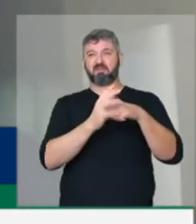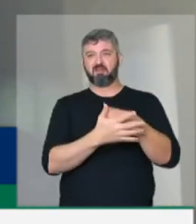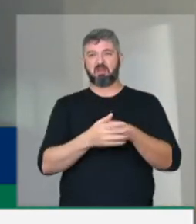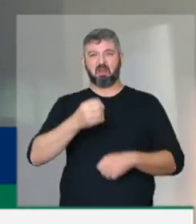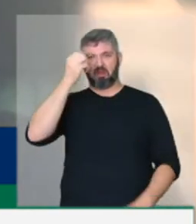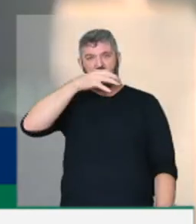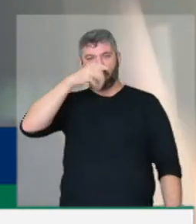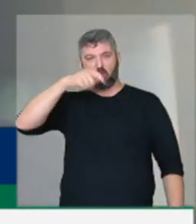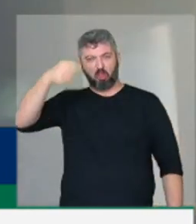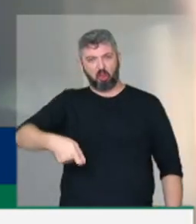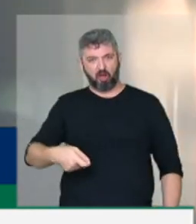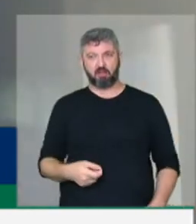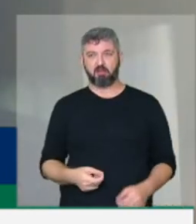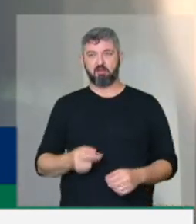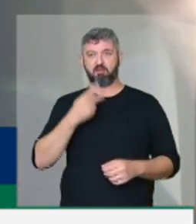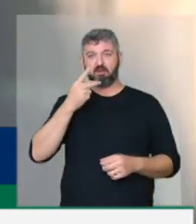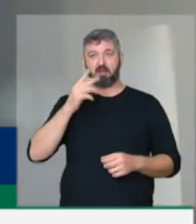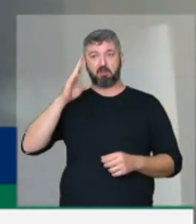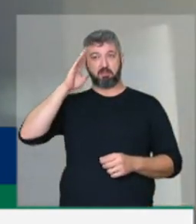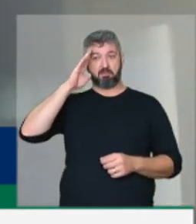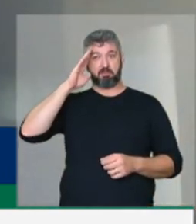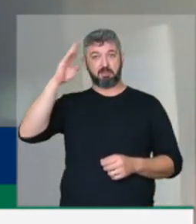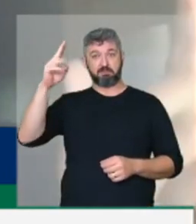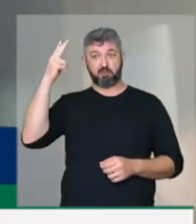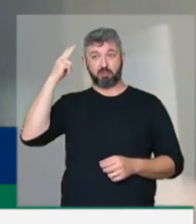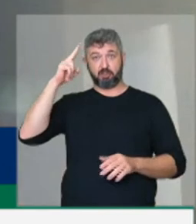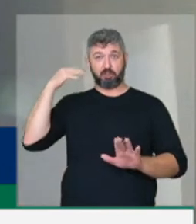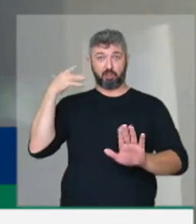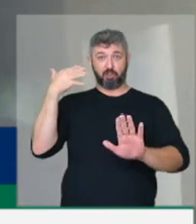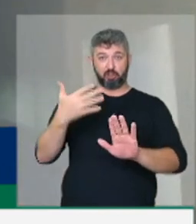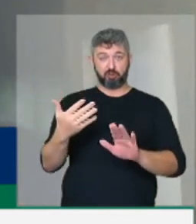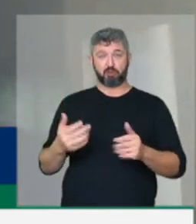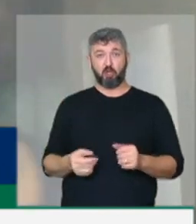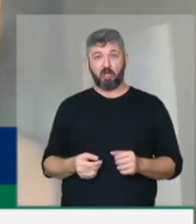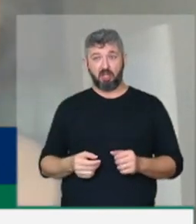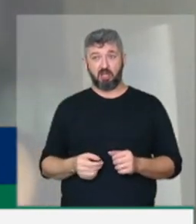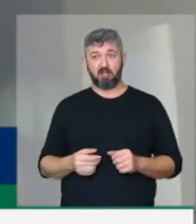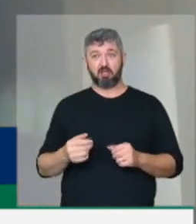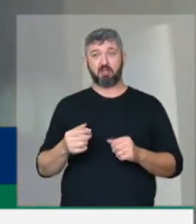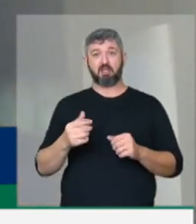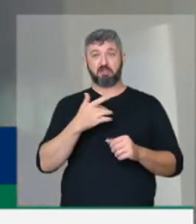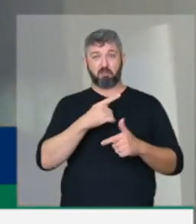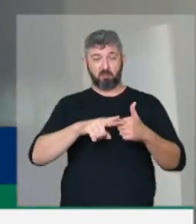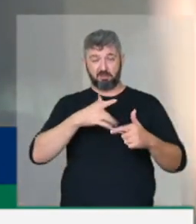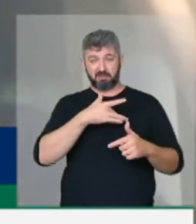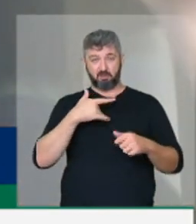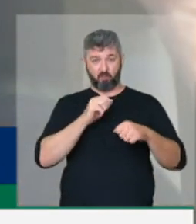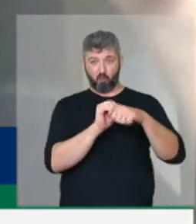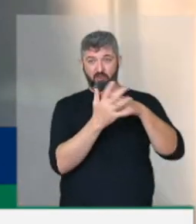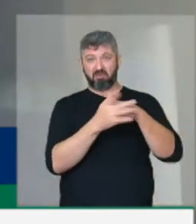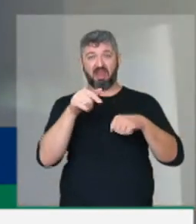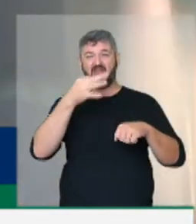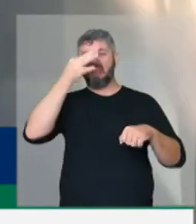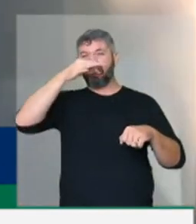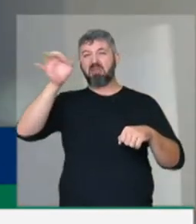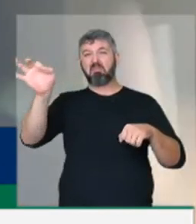QUE DISSE QUE A MAIOR PANDEMIA DA HISTÓRIA RECENTE FOI UMA GRIPEZINHA. QUE... SE PRONUNCIA SISTEMATICAMENTE CONTRA O "LOCKDOWN" E, ALIÁS,